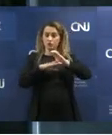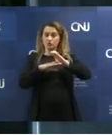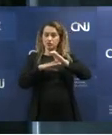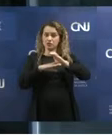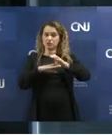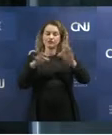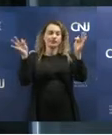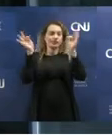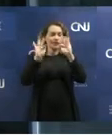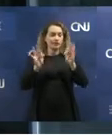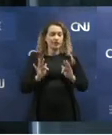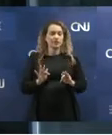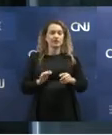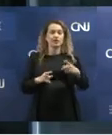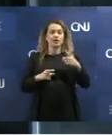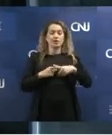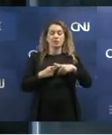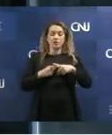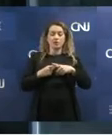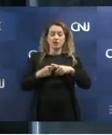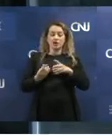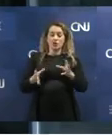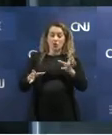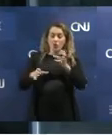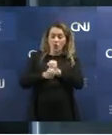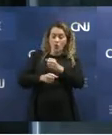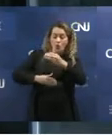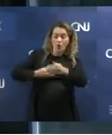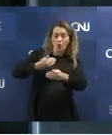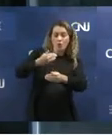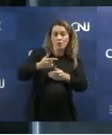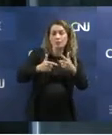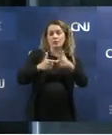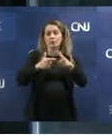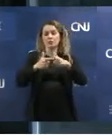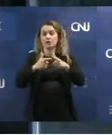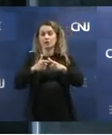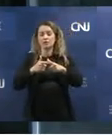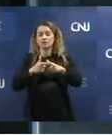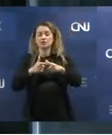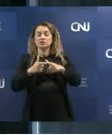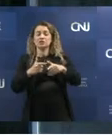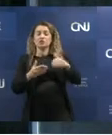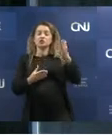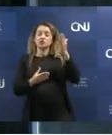Quando sai o capítulo situações desse processo o que se não justificam,